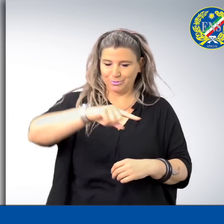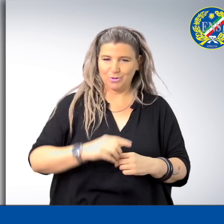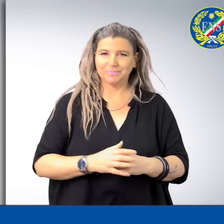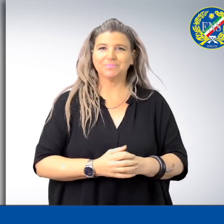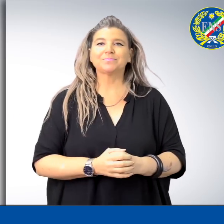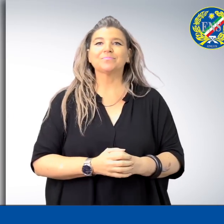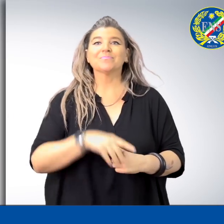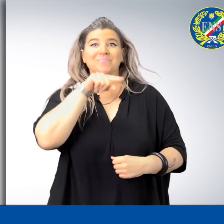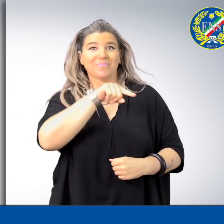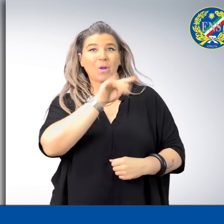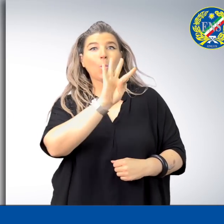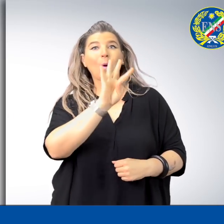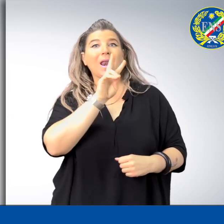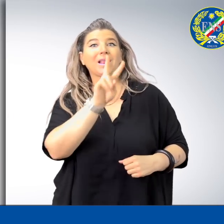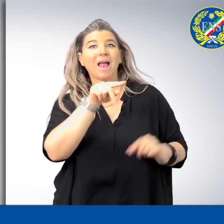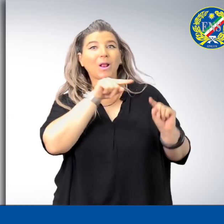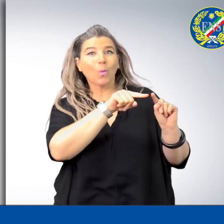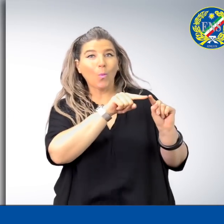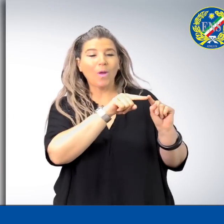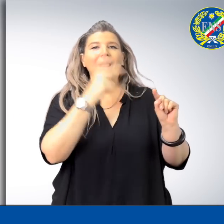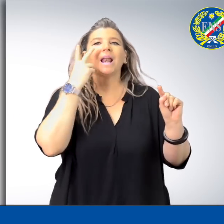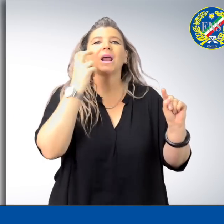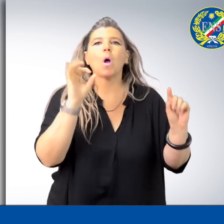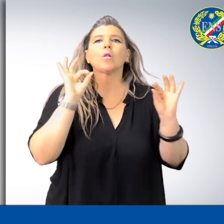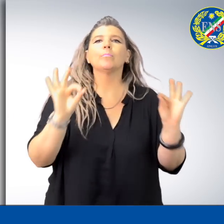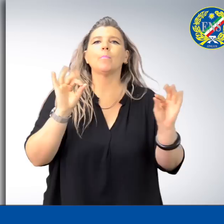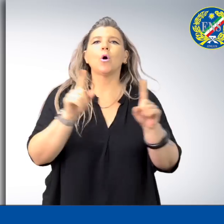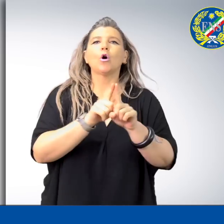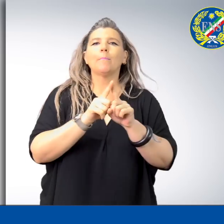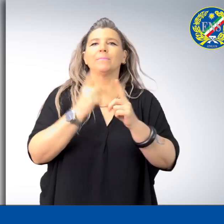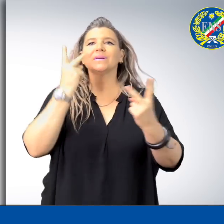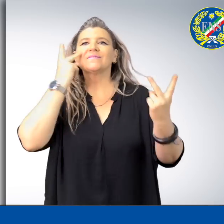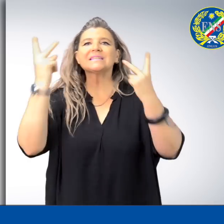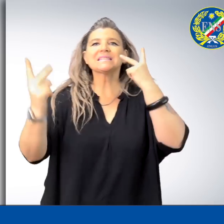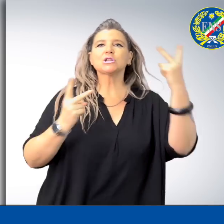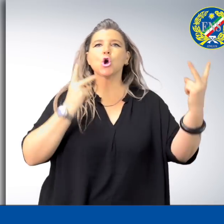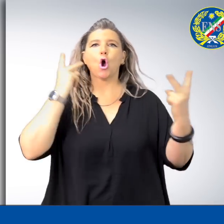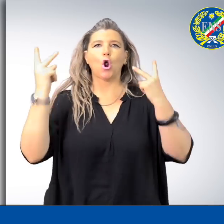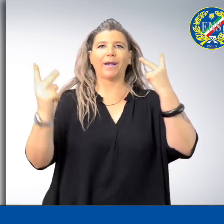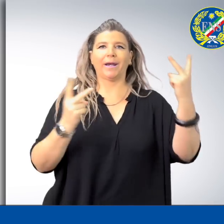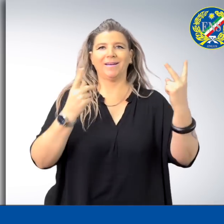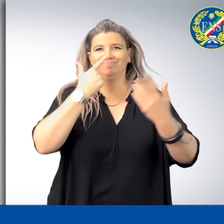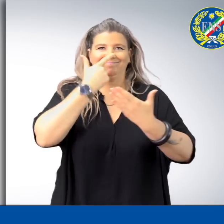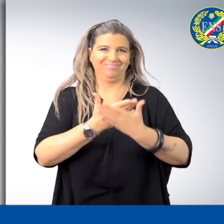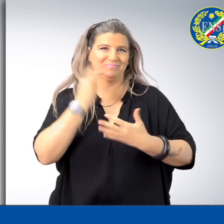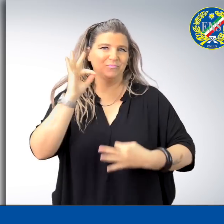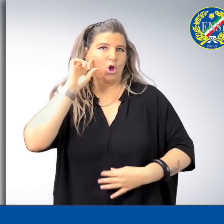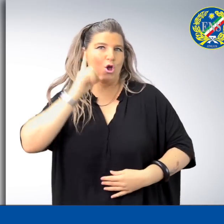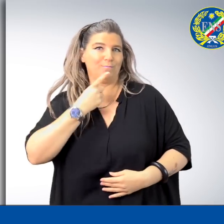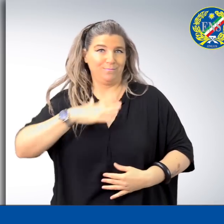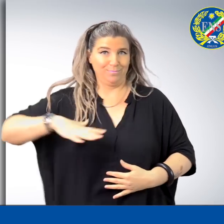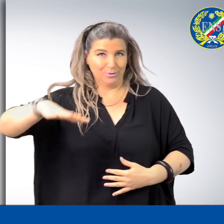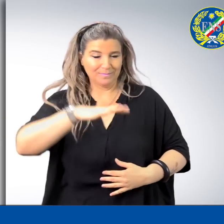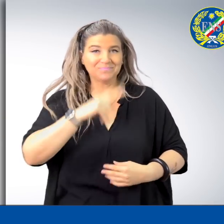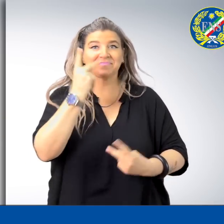che riguarda le persone sorde. Il codice 42 riguarda il dispositivo di visione adatto per le persone sorde.